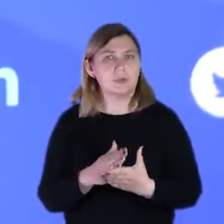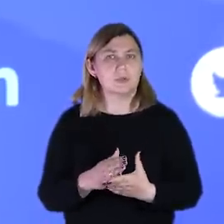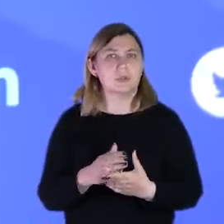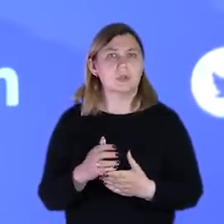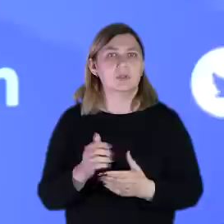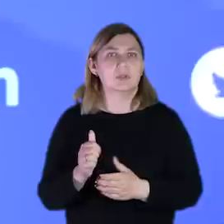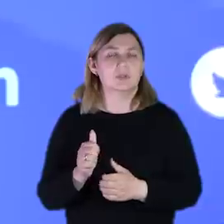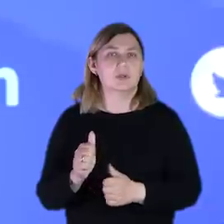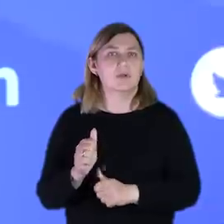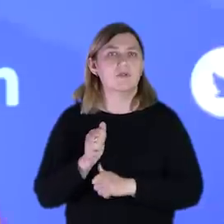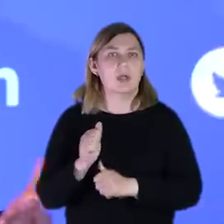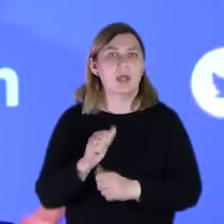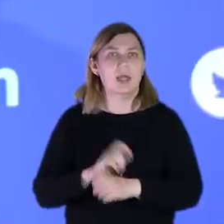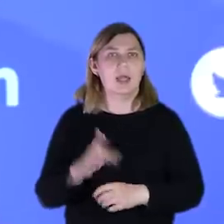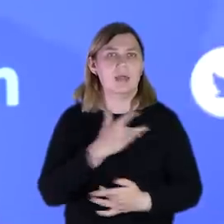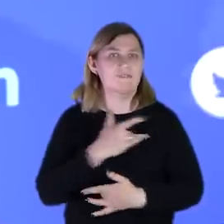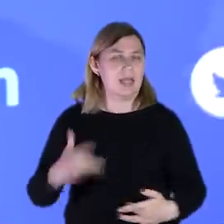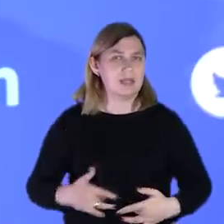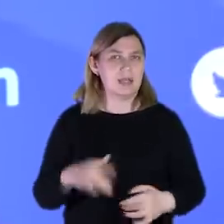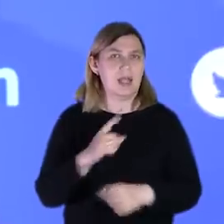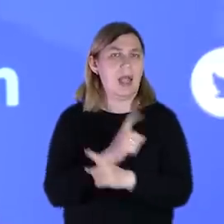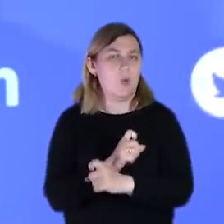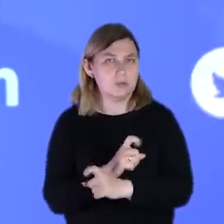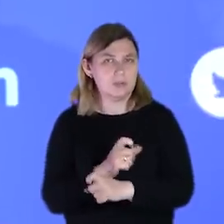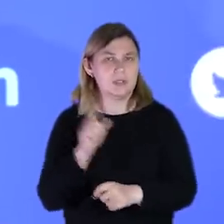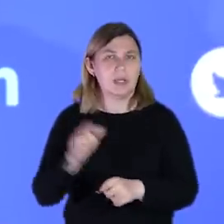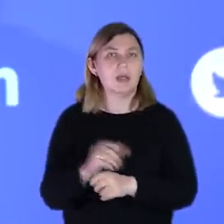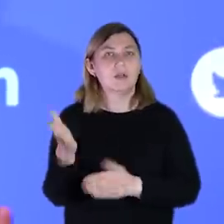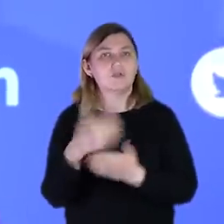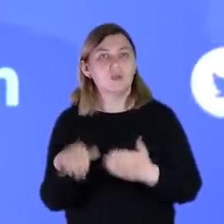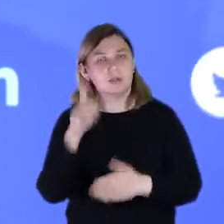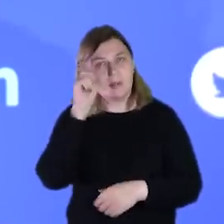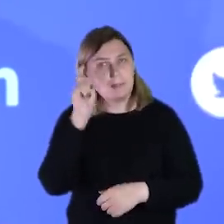armii austro-węgierskiej czy niemieckiej (bo część oficerów zostało zatrudnionych,